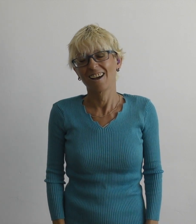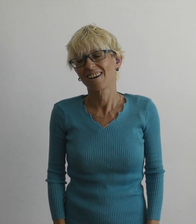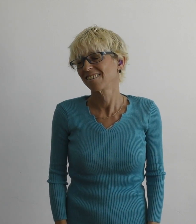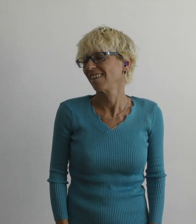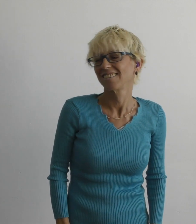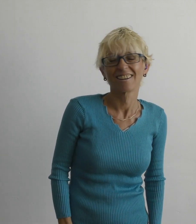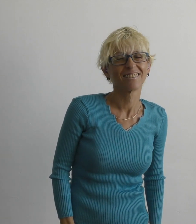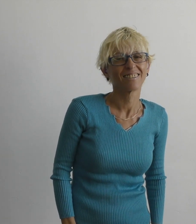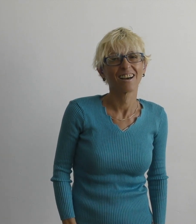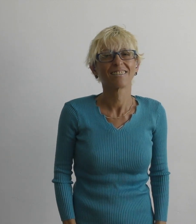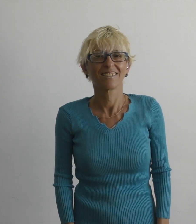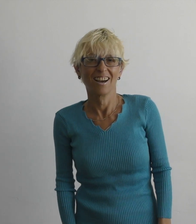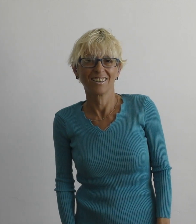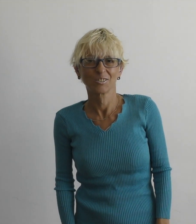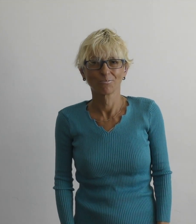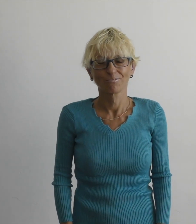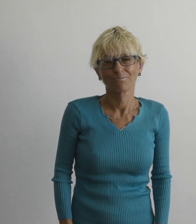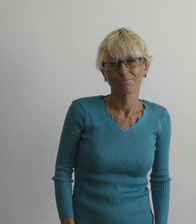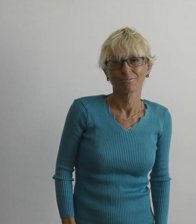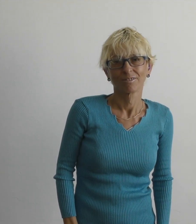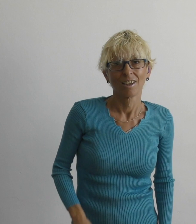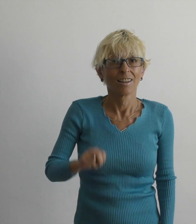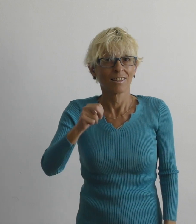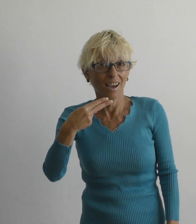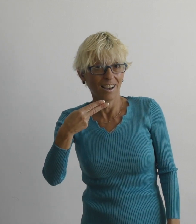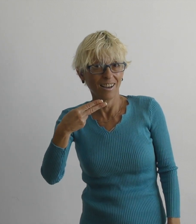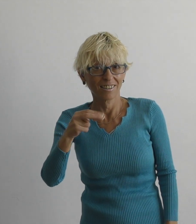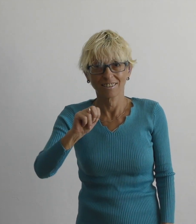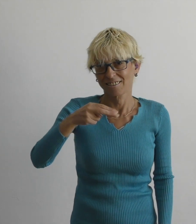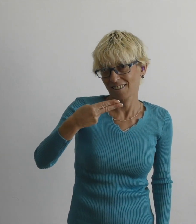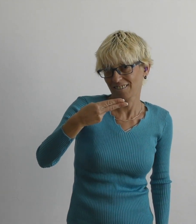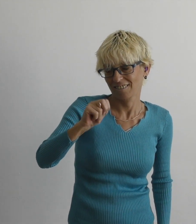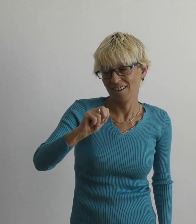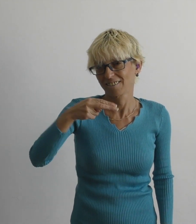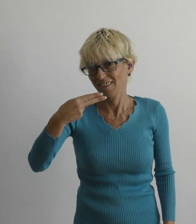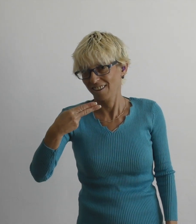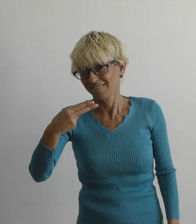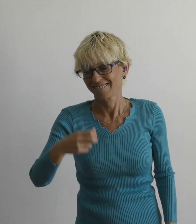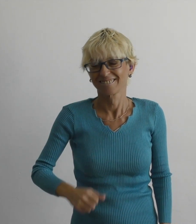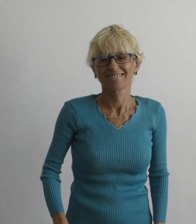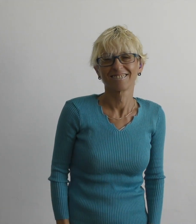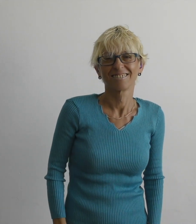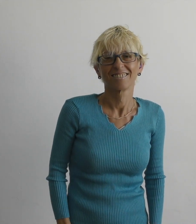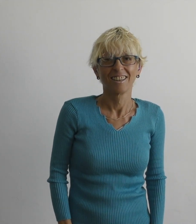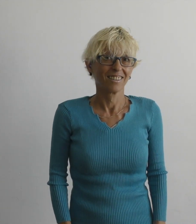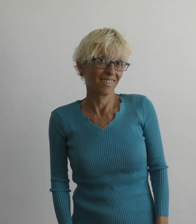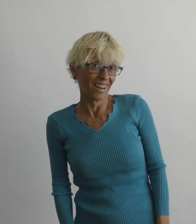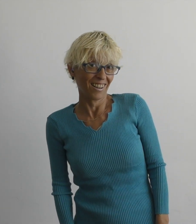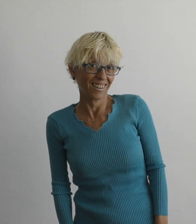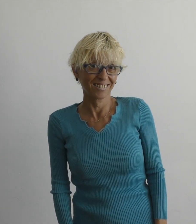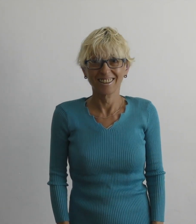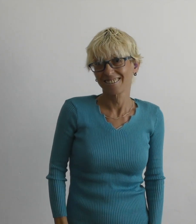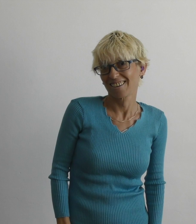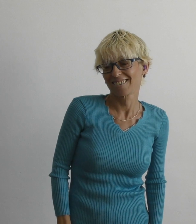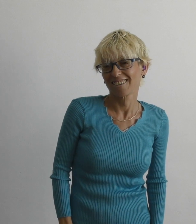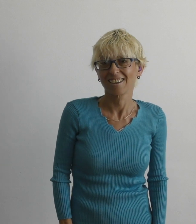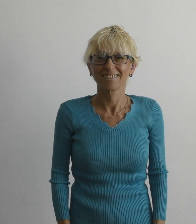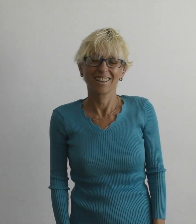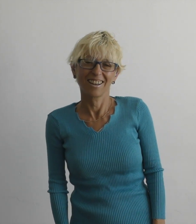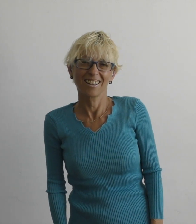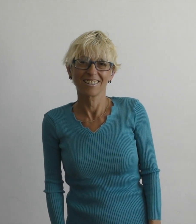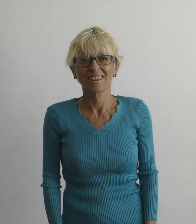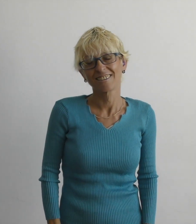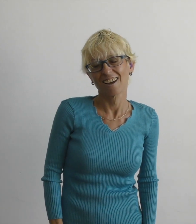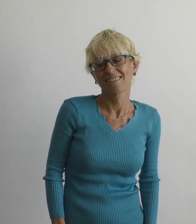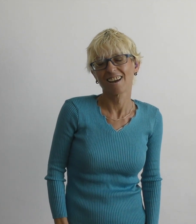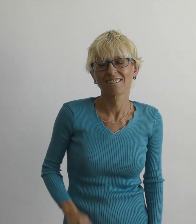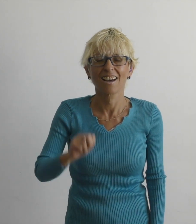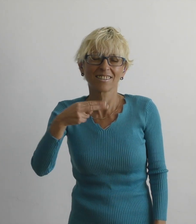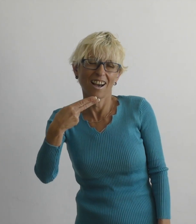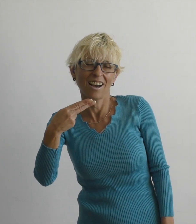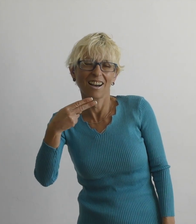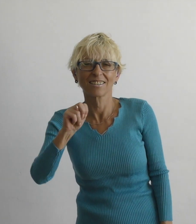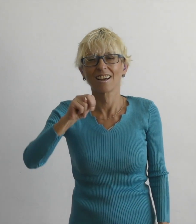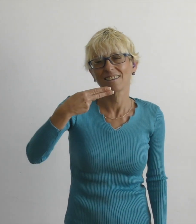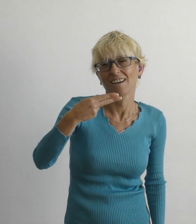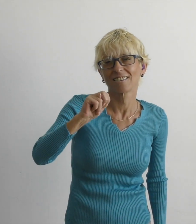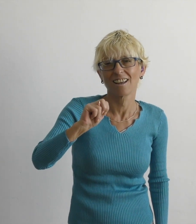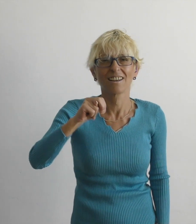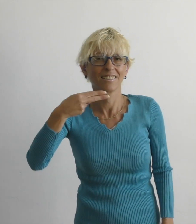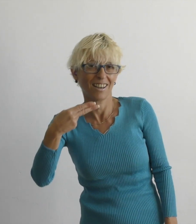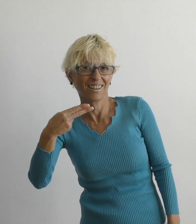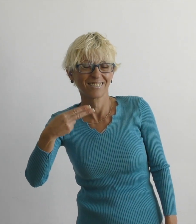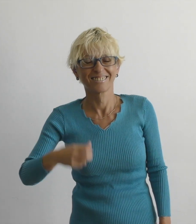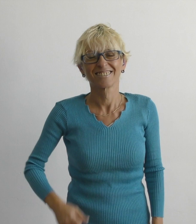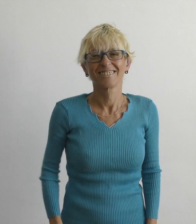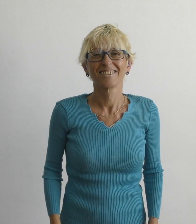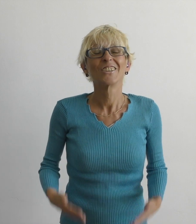נה נה נה....נה נה נה....נה נה נה.....